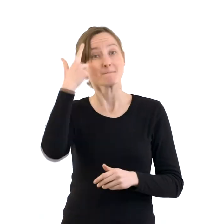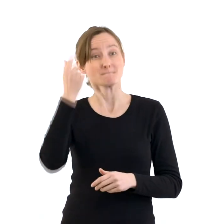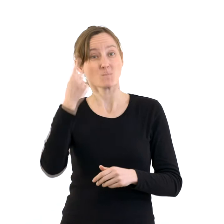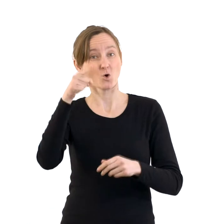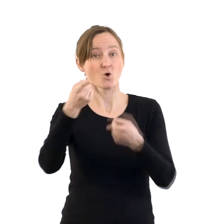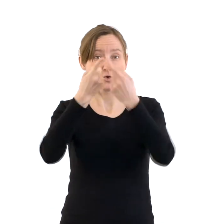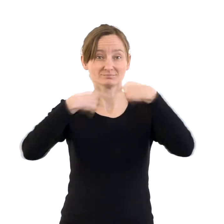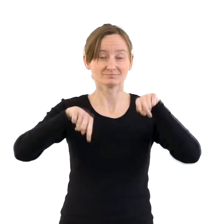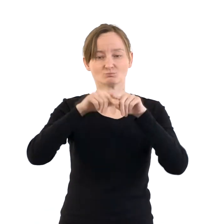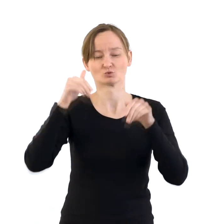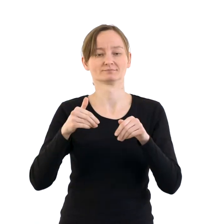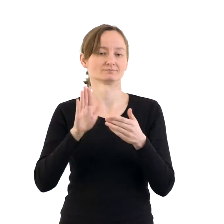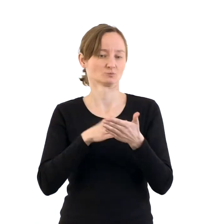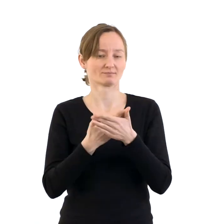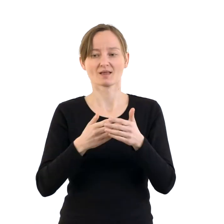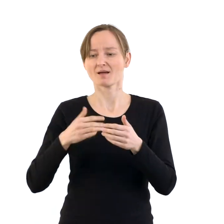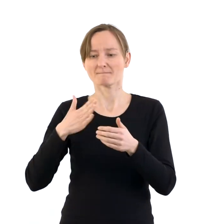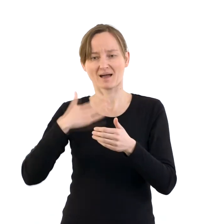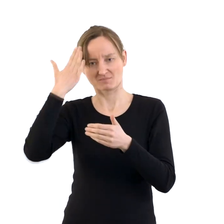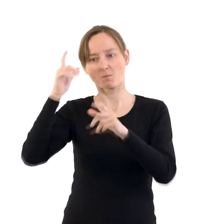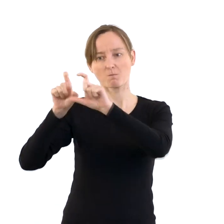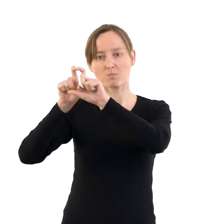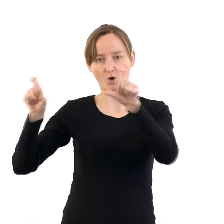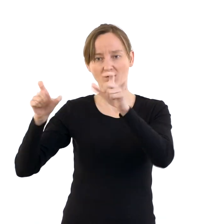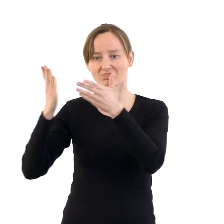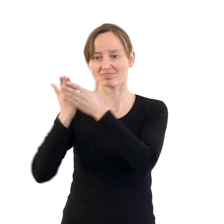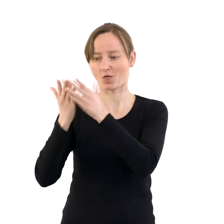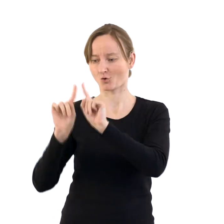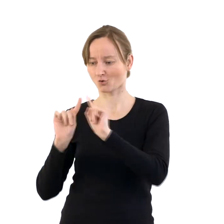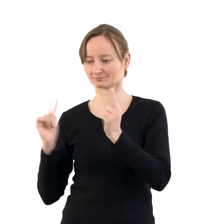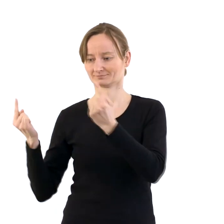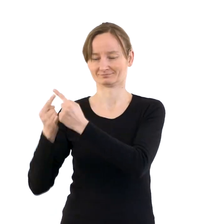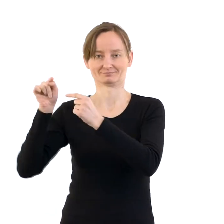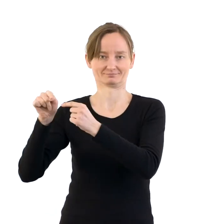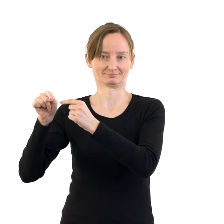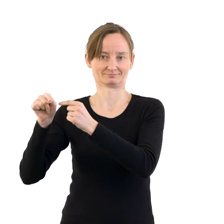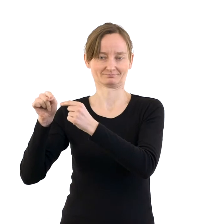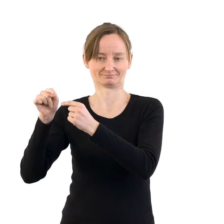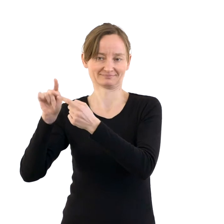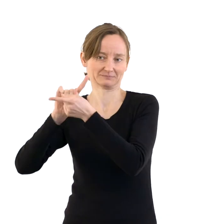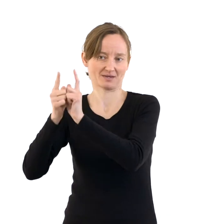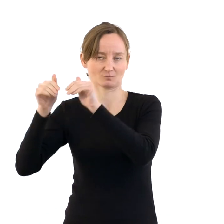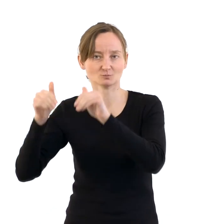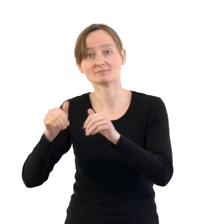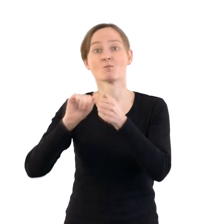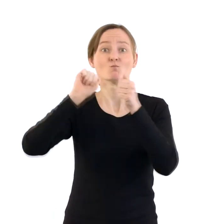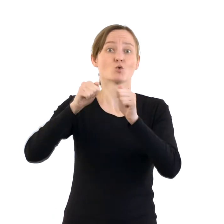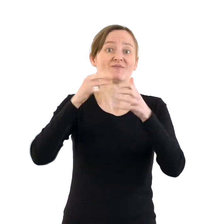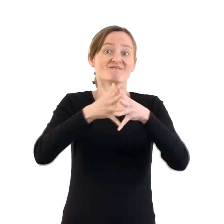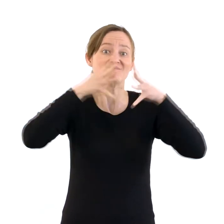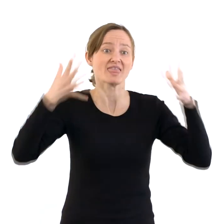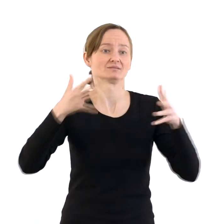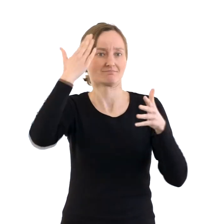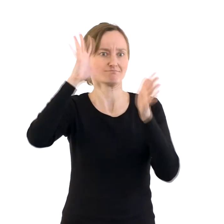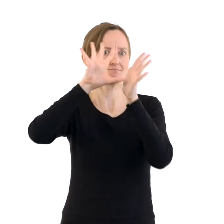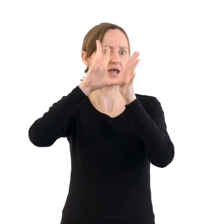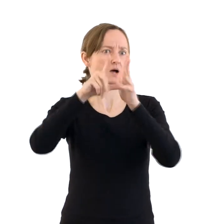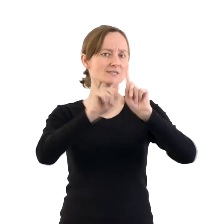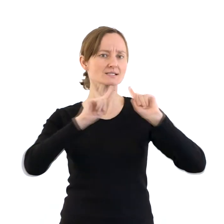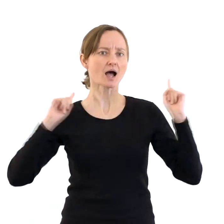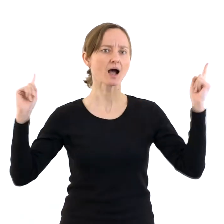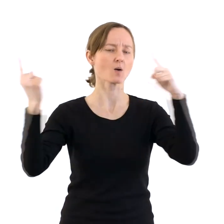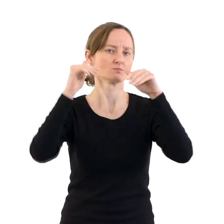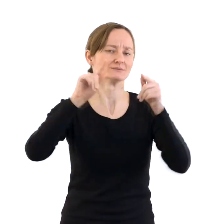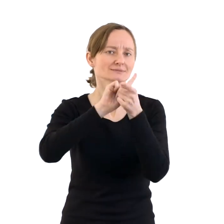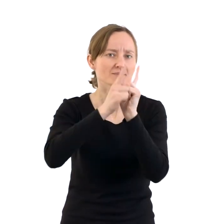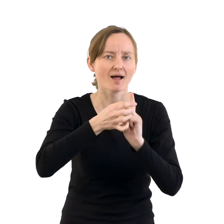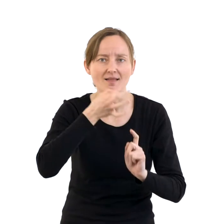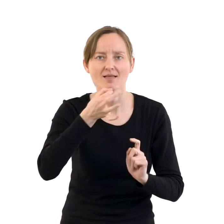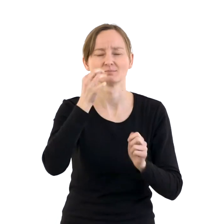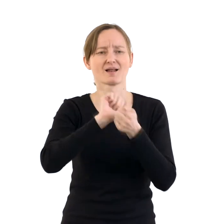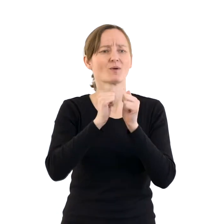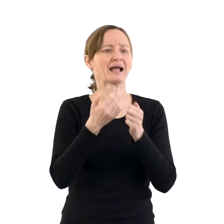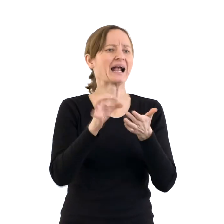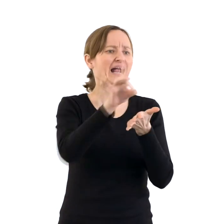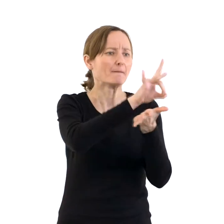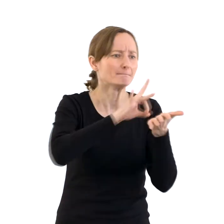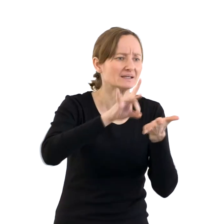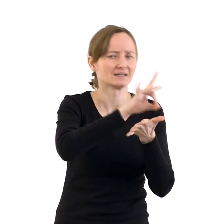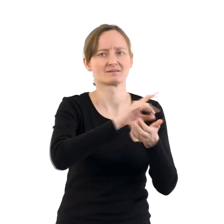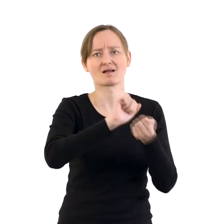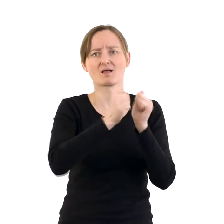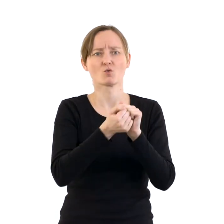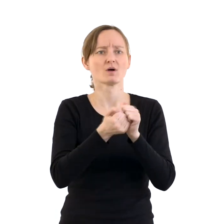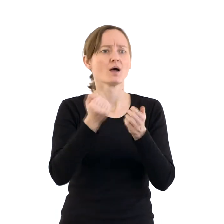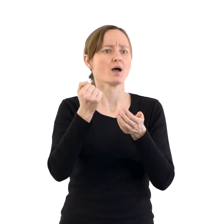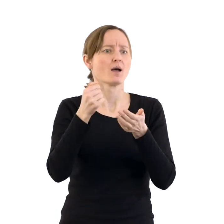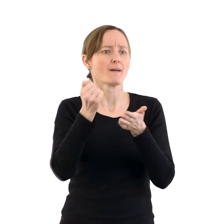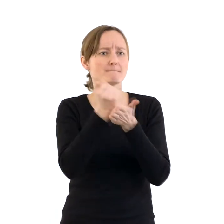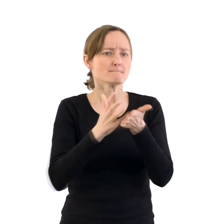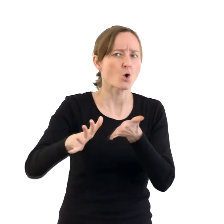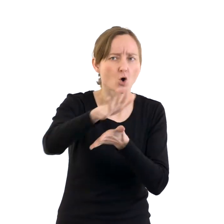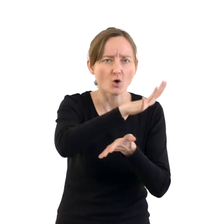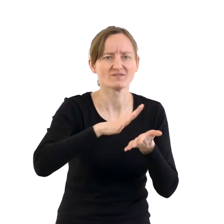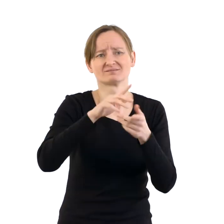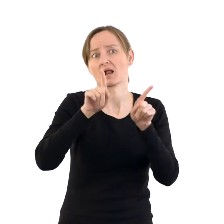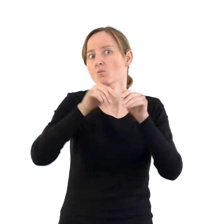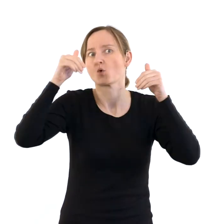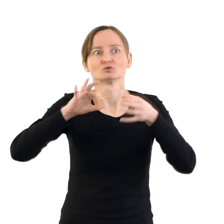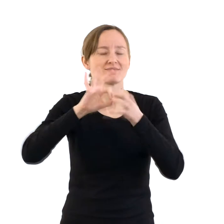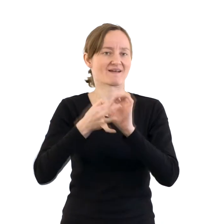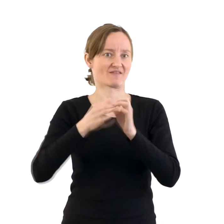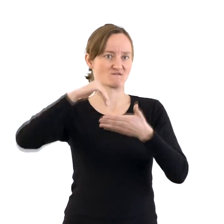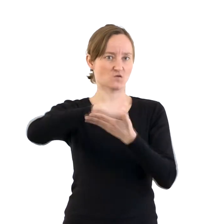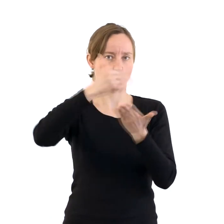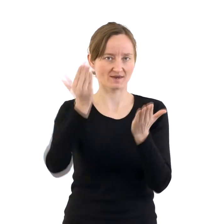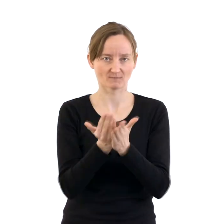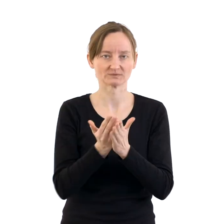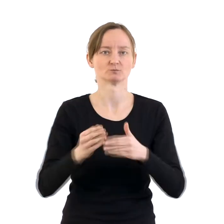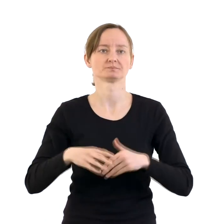Inicjatywa, pomysł może dotyczyć zarówno jednej ulicy, miasta, gminy, jak i powiatu albo województwa.